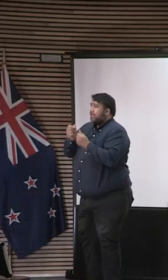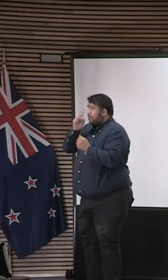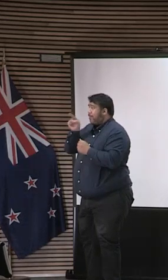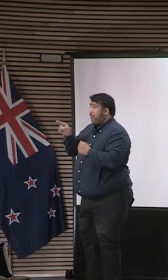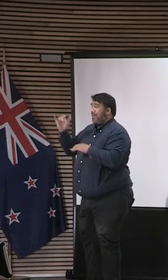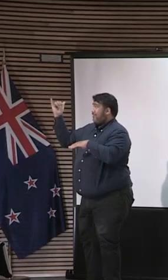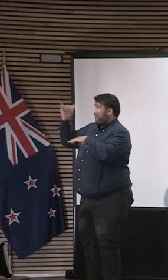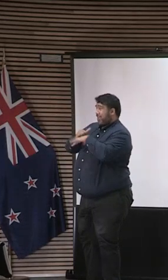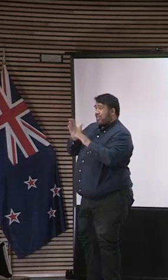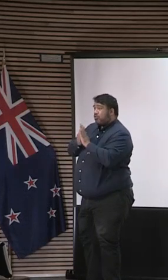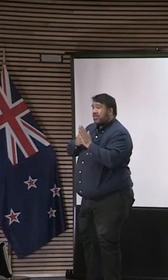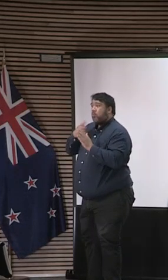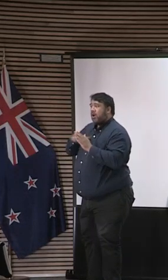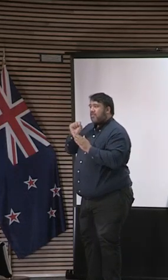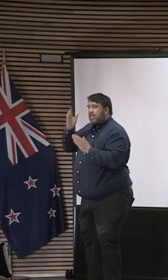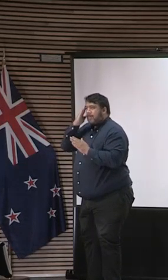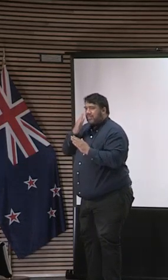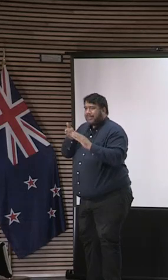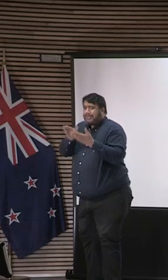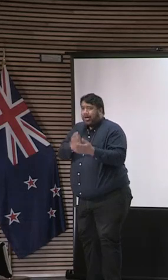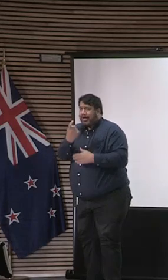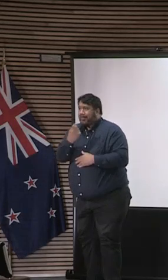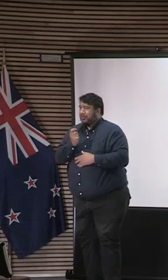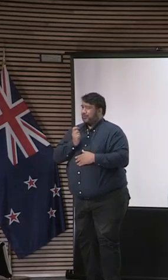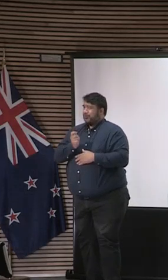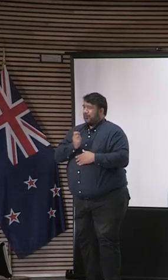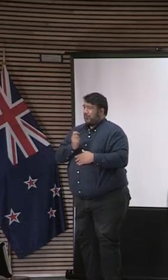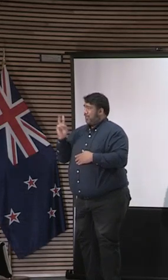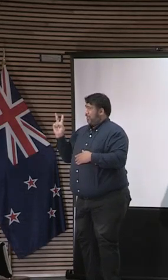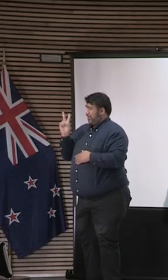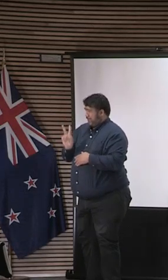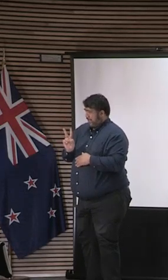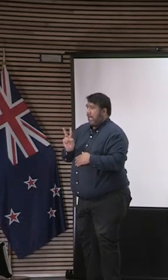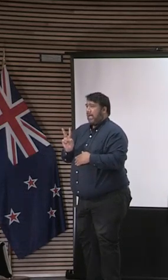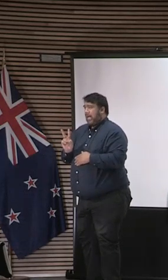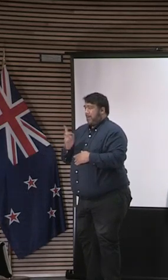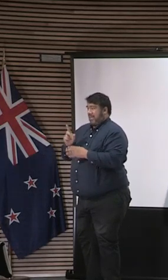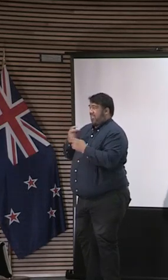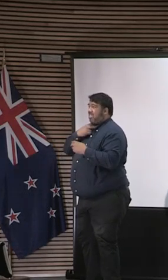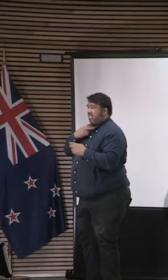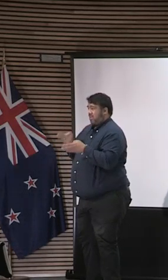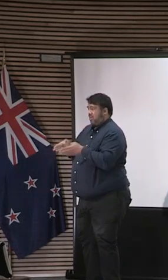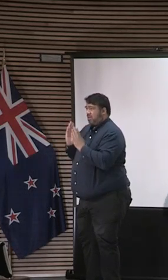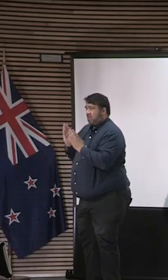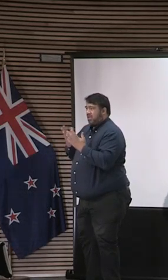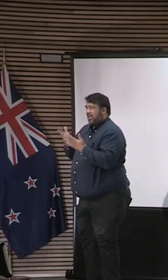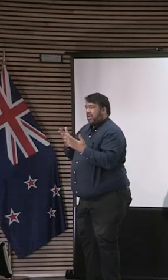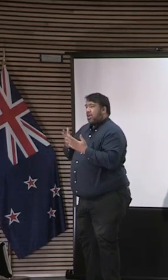hauora? JACINDA ARDERN: He korero ano tenei ka waiho noa e